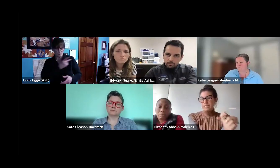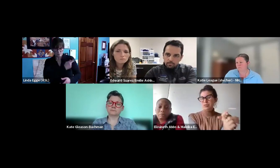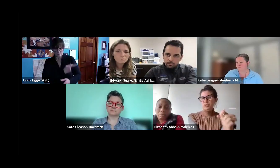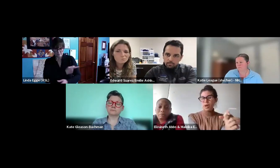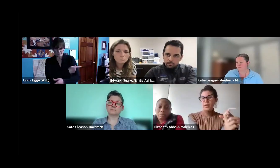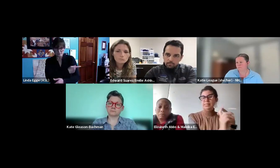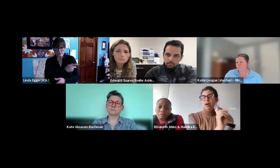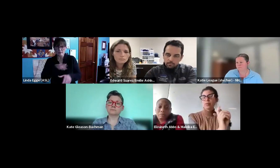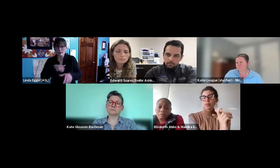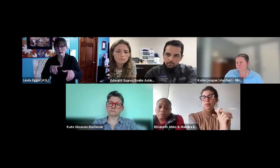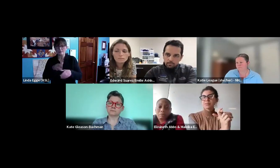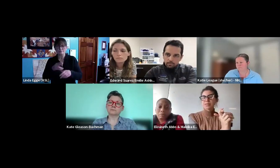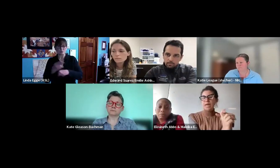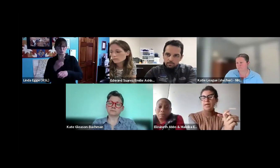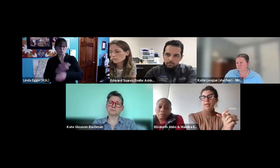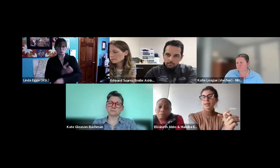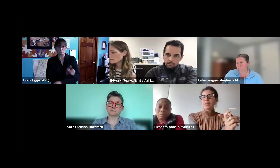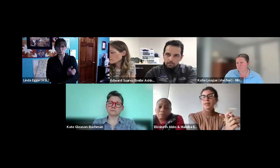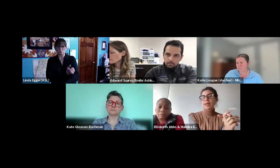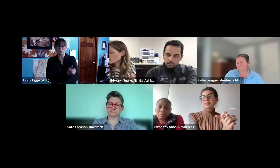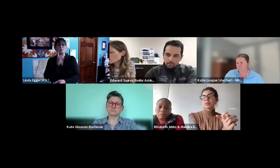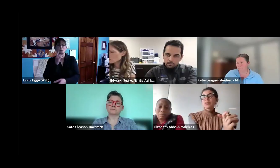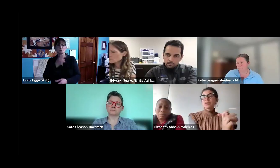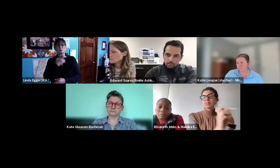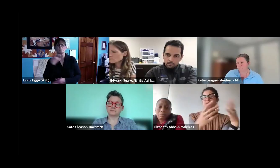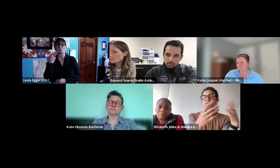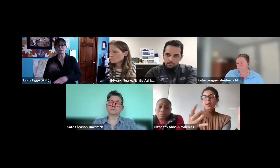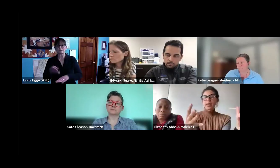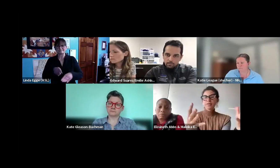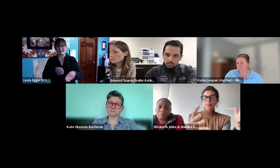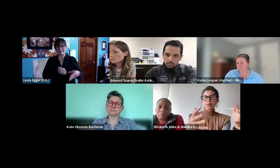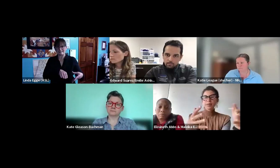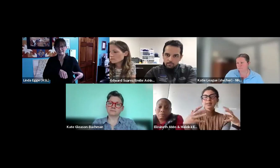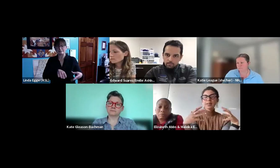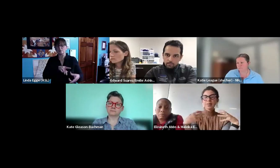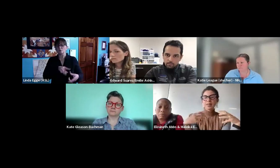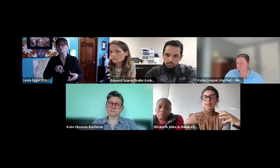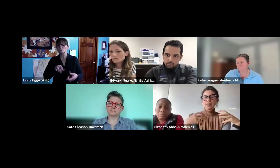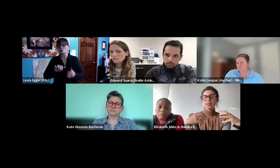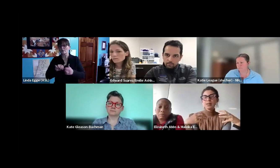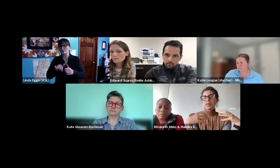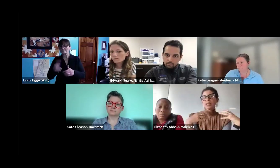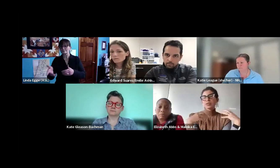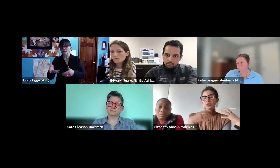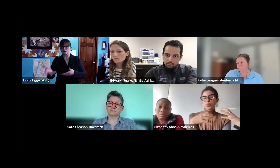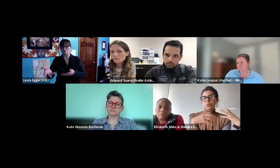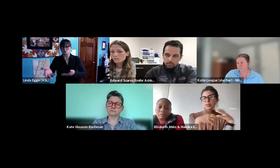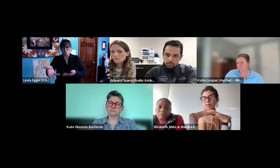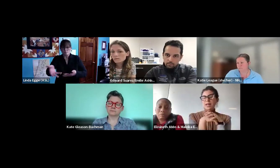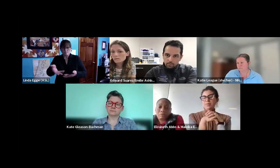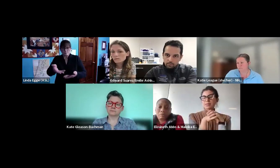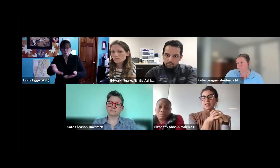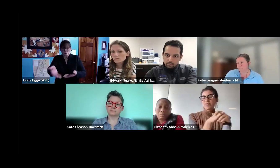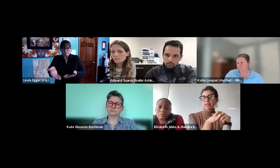o tenemos múltiples cosas sucediendo al mismo tiempo, he ayudado, y ayudo cuando puedo y como pueda.